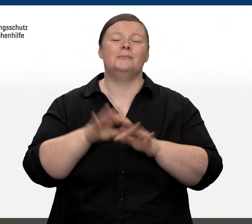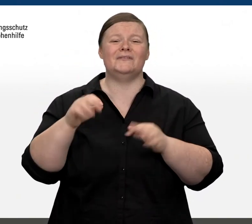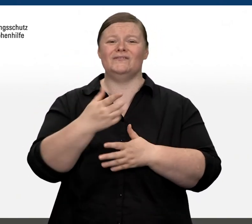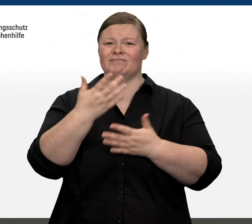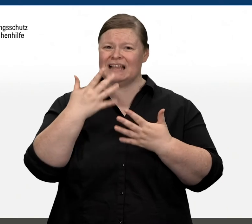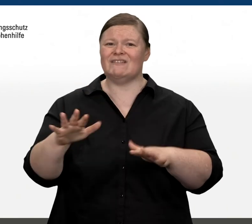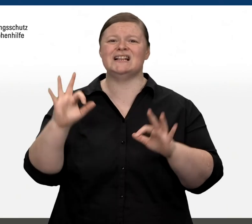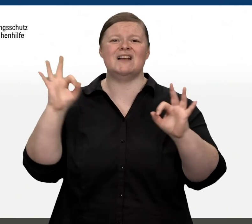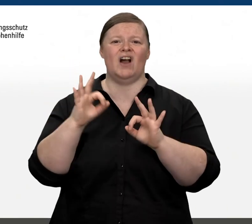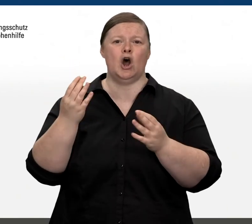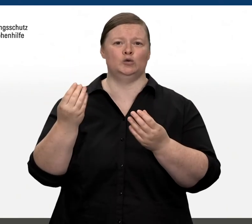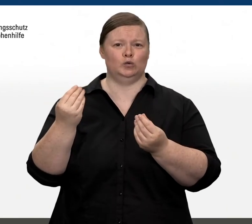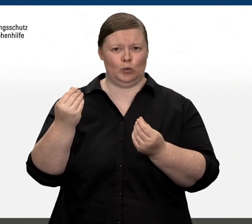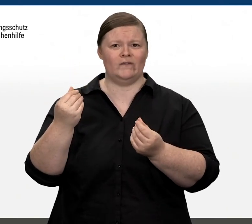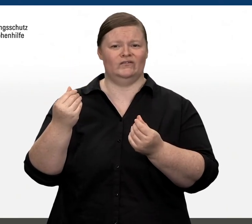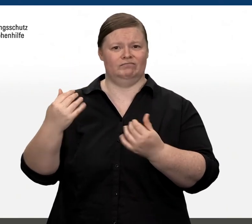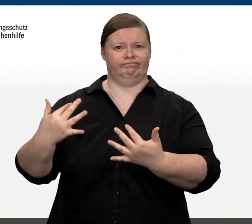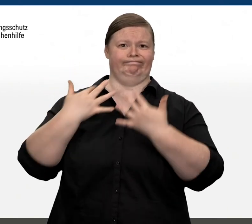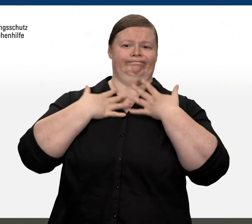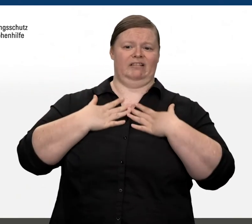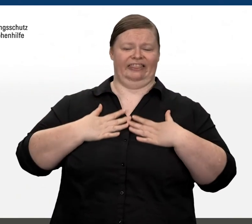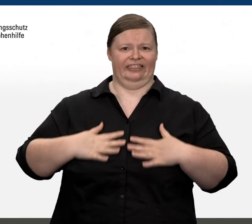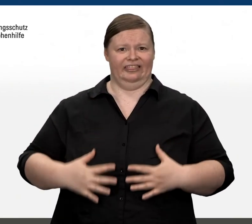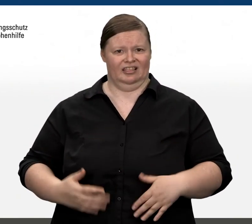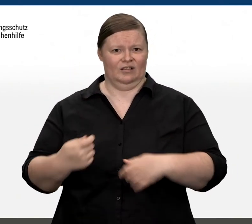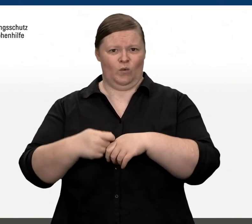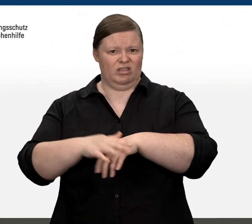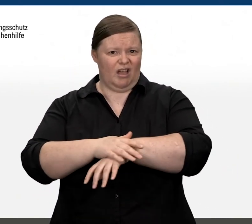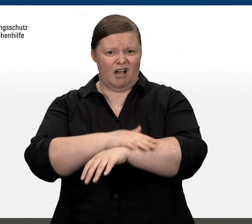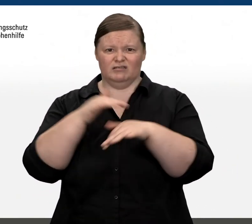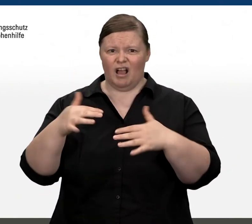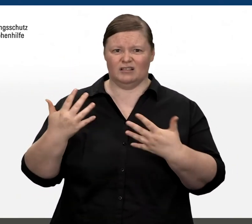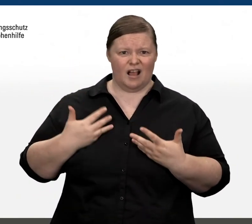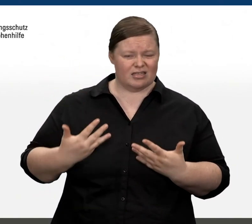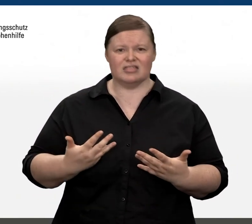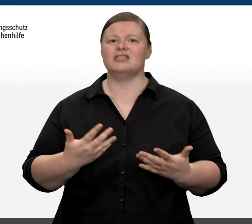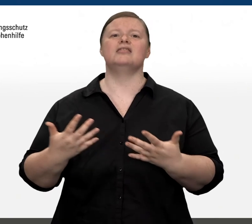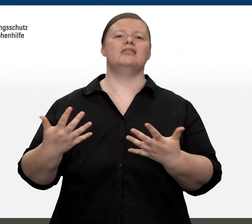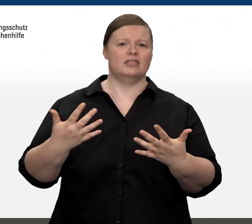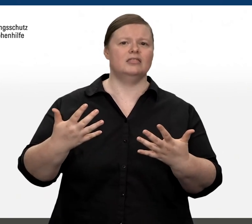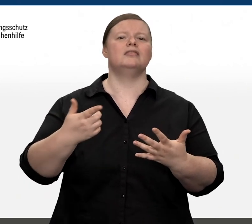Wenn Sie mit einem Gefahrstoff in Berührung gekommen sind,